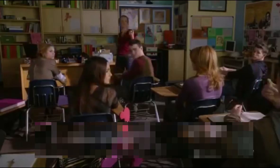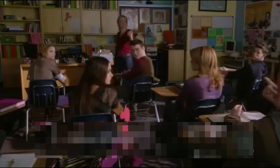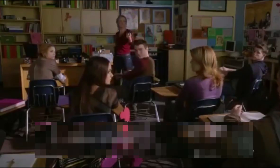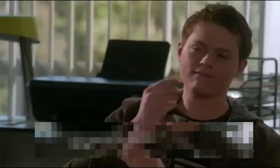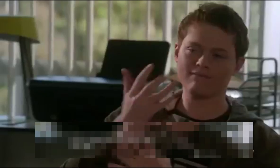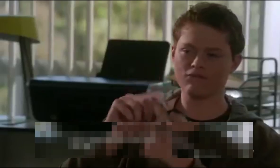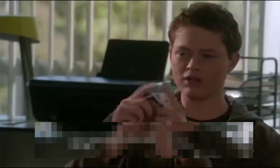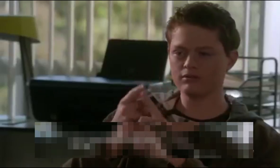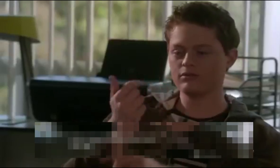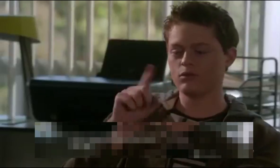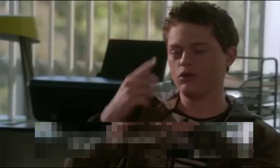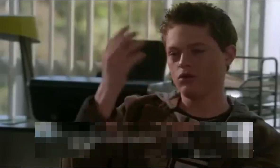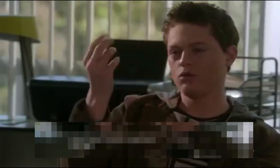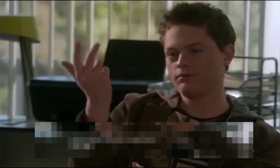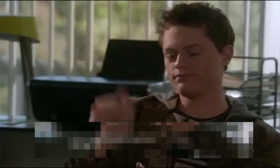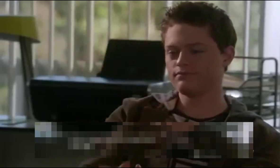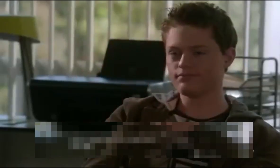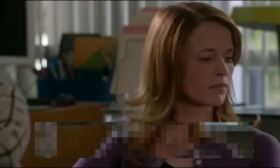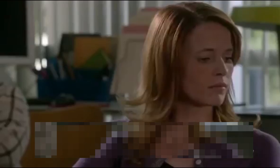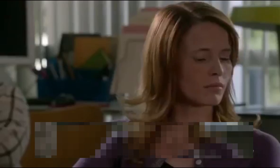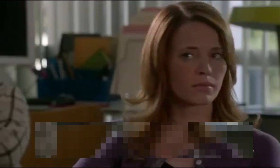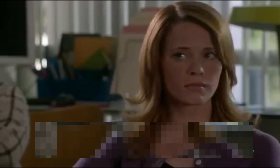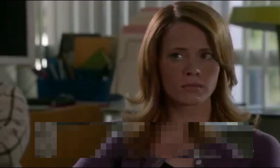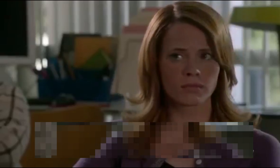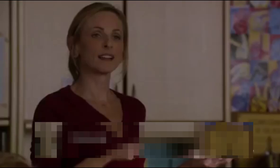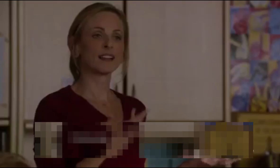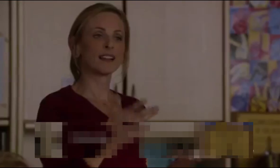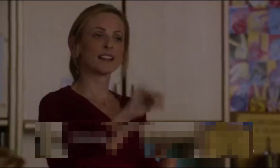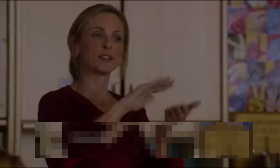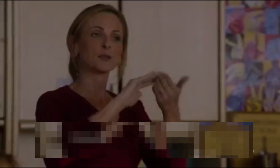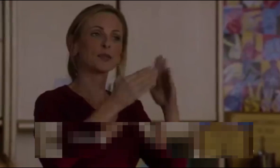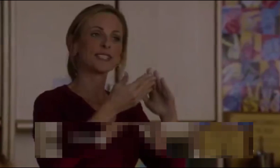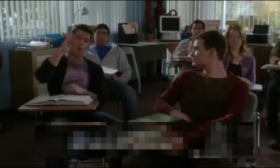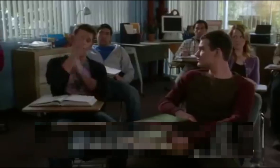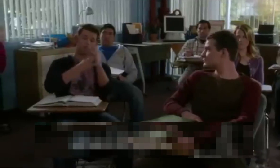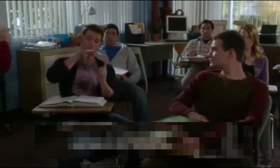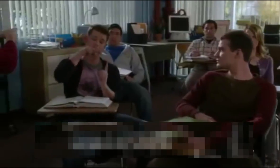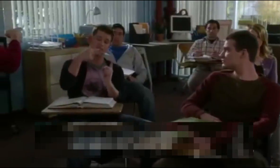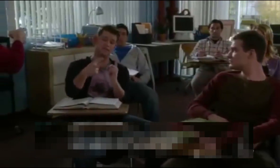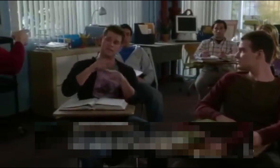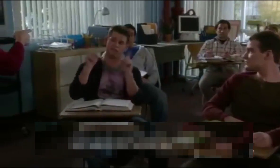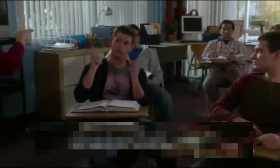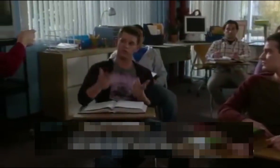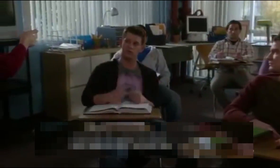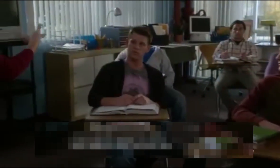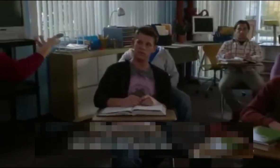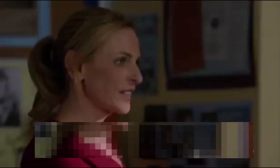Weil gehörlos zu sein dir ermöglicht, überall wohin du gehst, Freunde zu haben. Gemeinschaft. Und ein Weg, die Welt mit anderen Augen zu sehen.